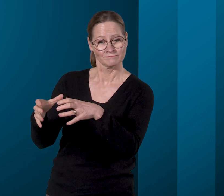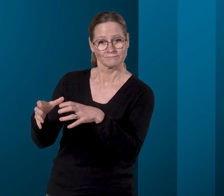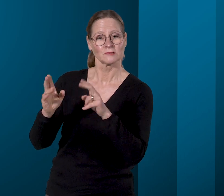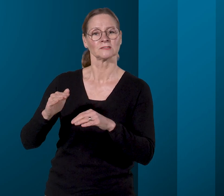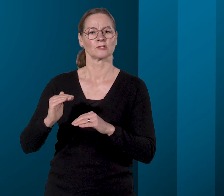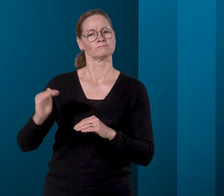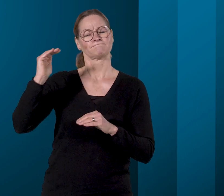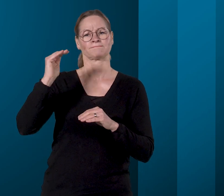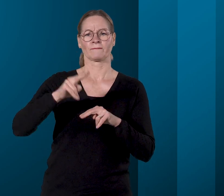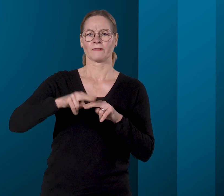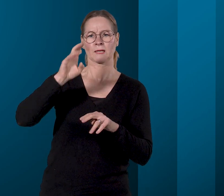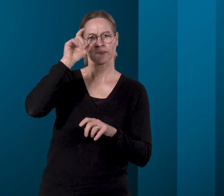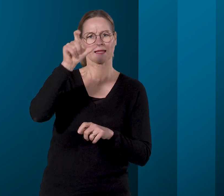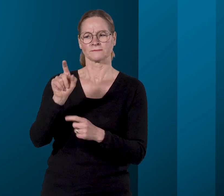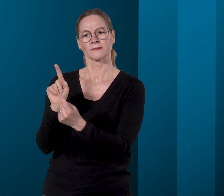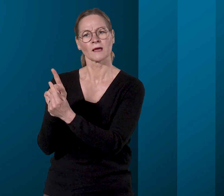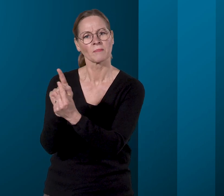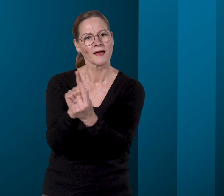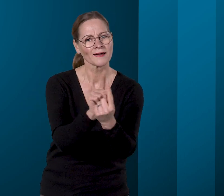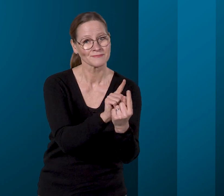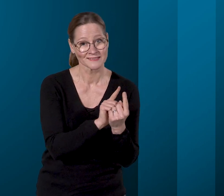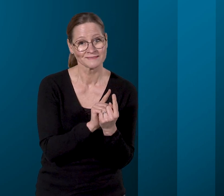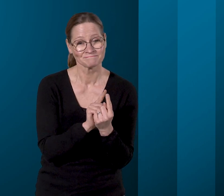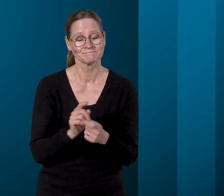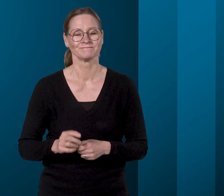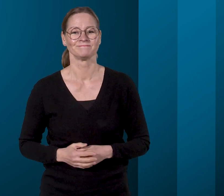sekä korkeimpien virkamiesten tapaamiset Presidentinlinnassa.